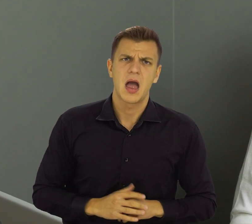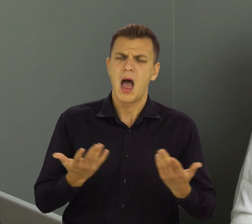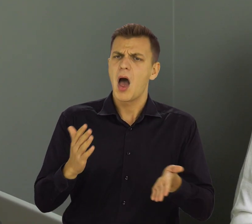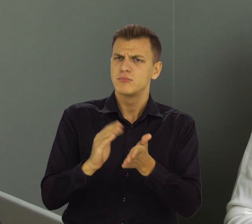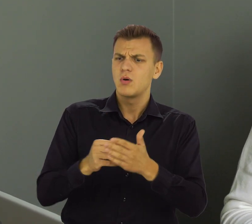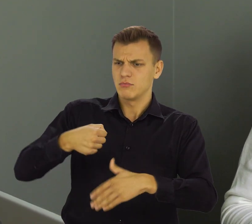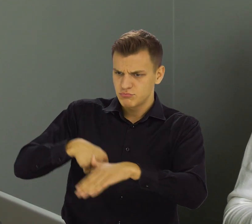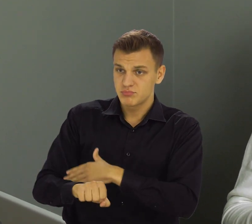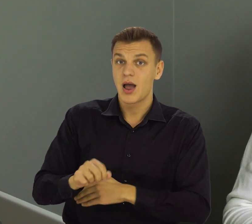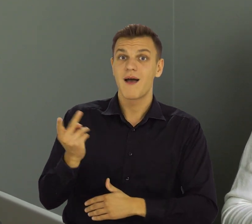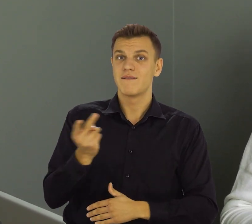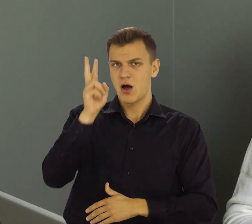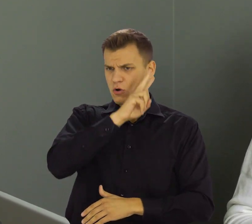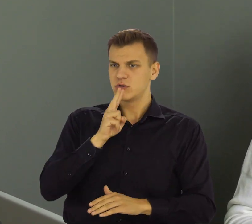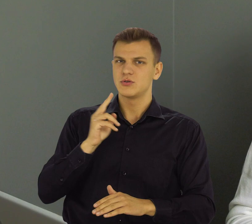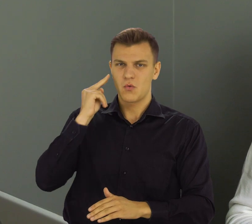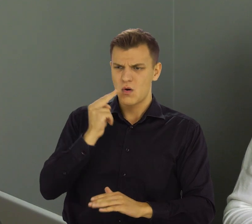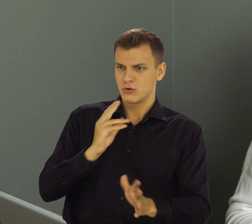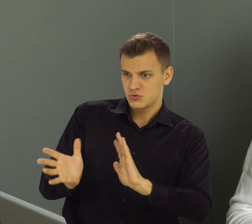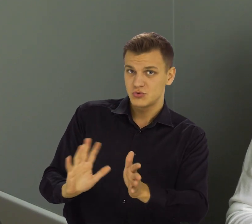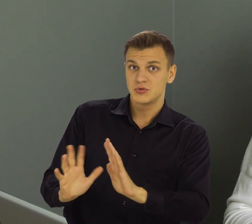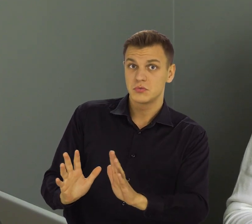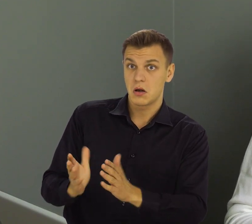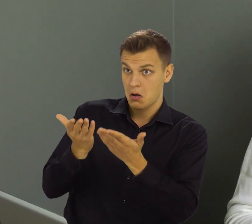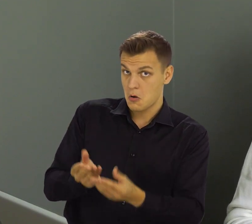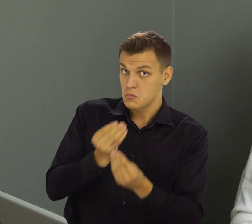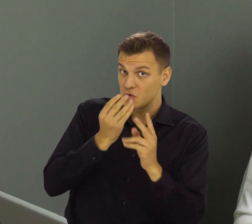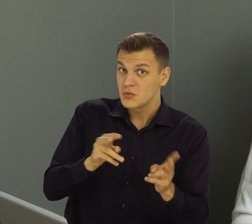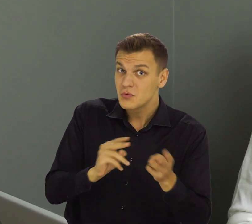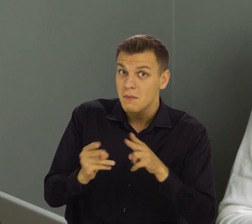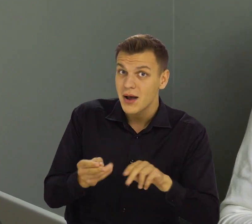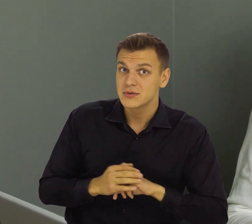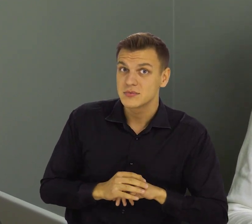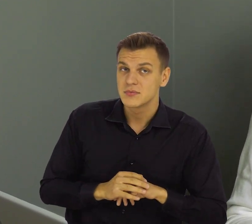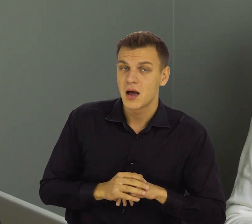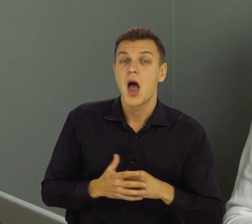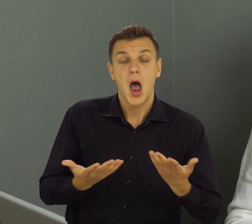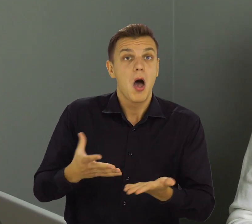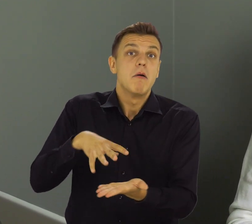Ma ono predyspozycje do bycia dobrym tłumaczem, od podszewki dobrze zna kulturę głuchych,